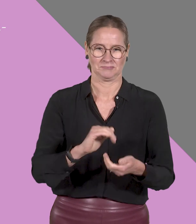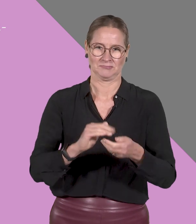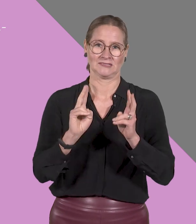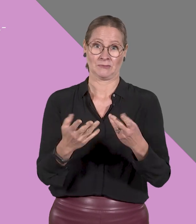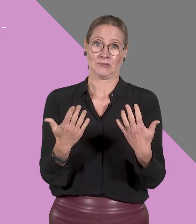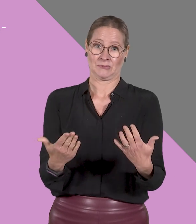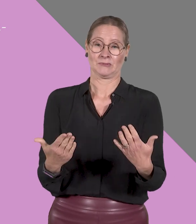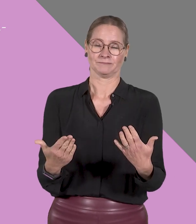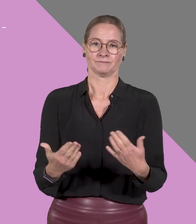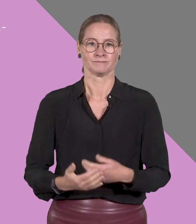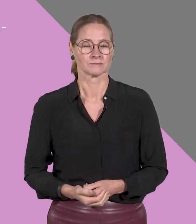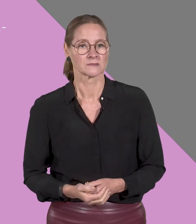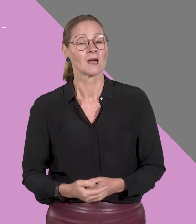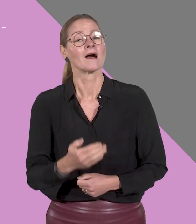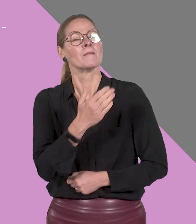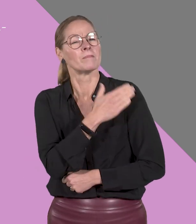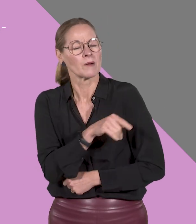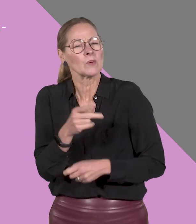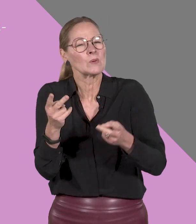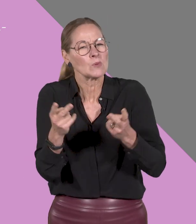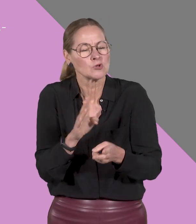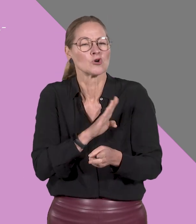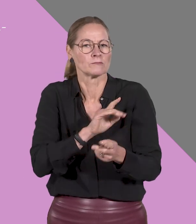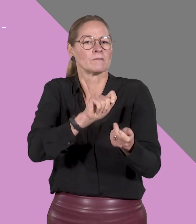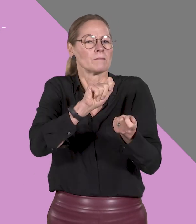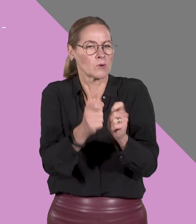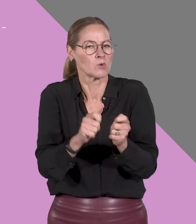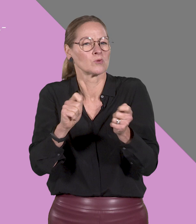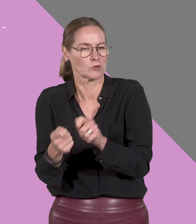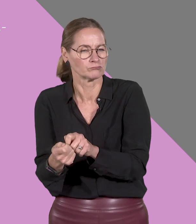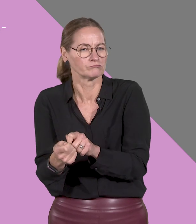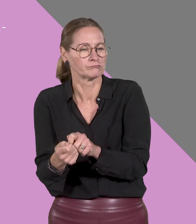kuten tälläkin hetkellä. Muutoksia palveluun on kuitenkin luvassa.